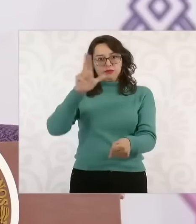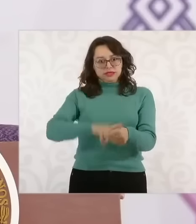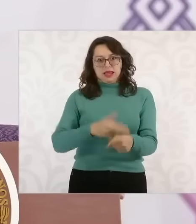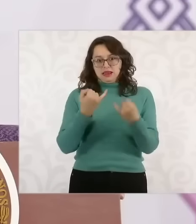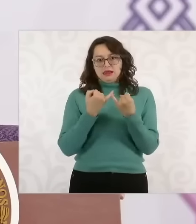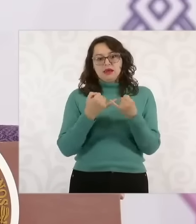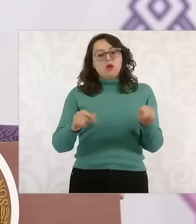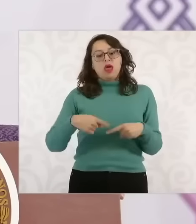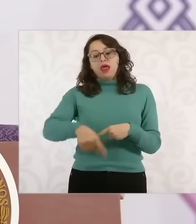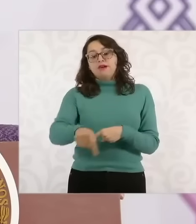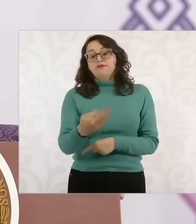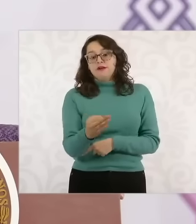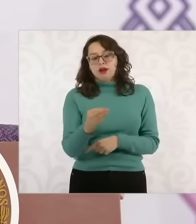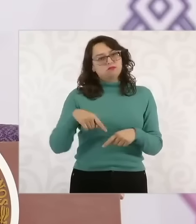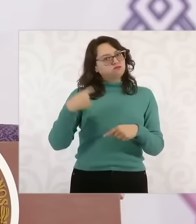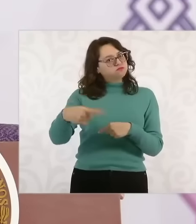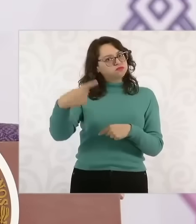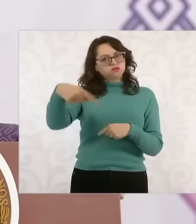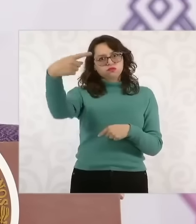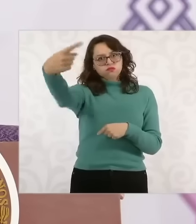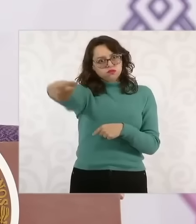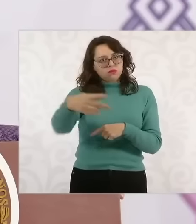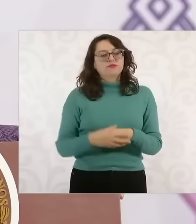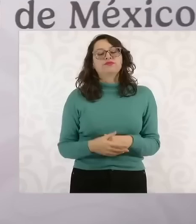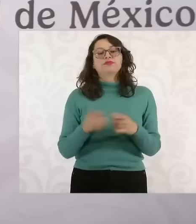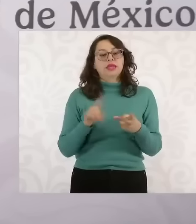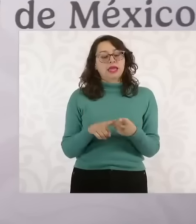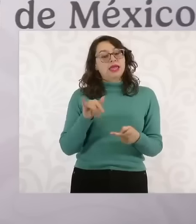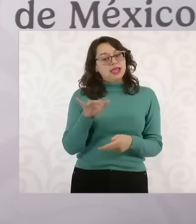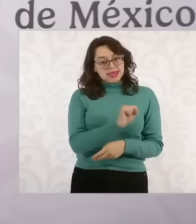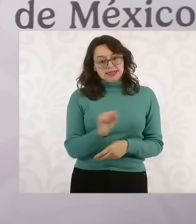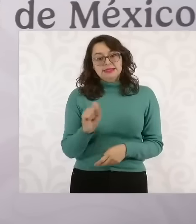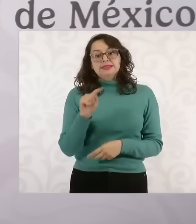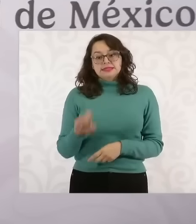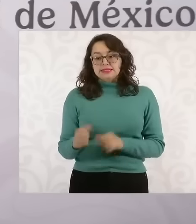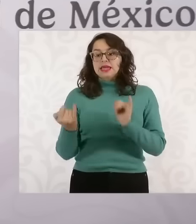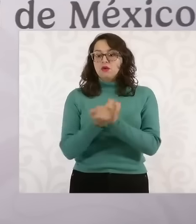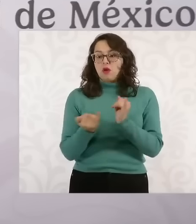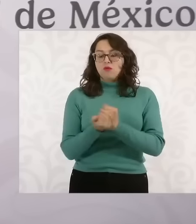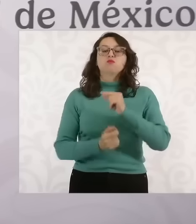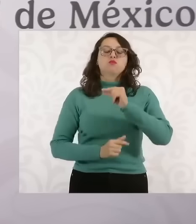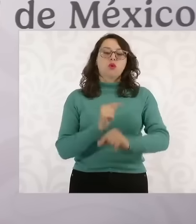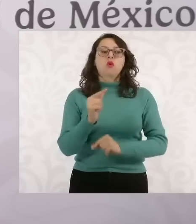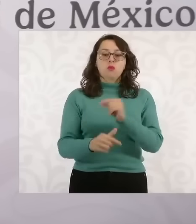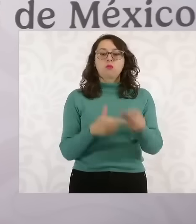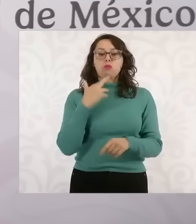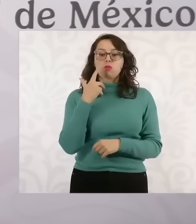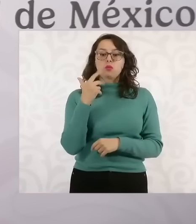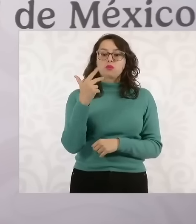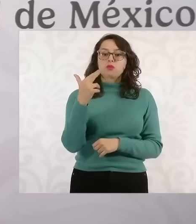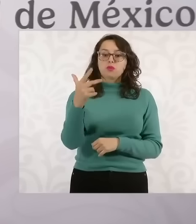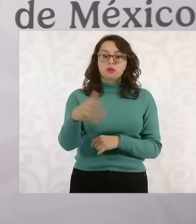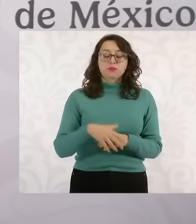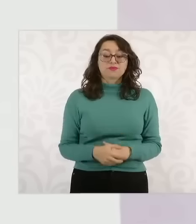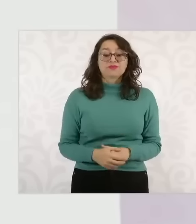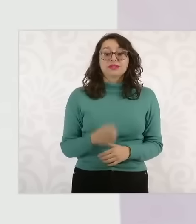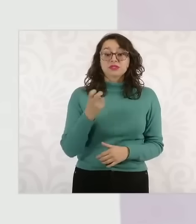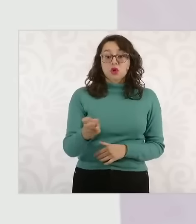ese modelo y también el ISE que poco a poco pues va mejorando, es el derecho a la salud de todas